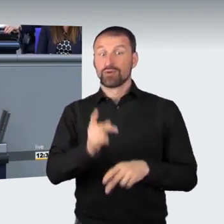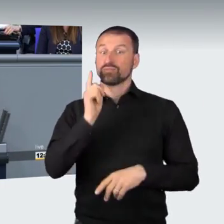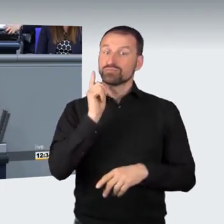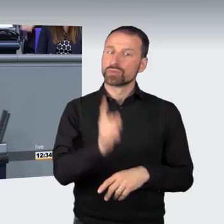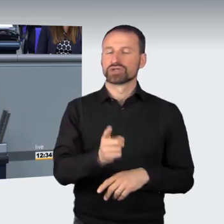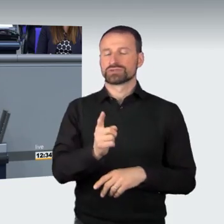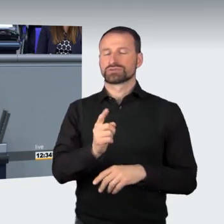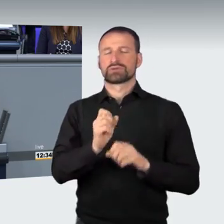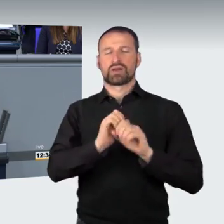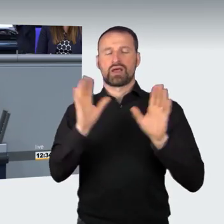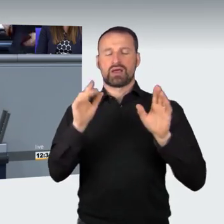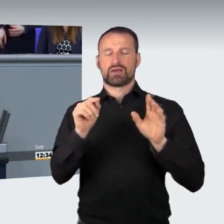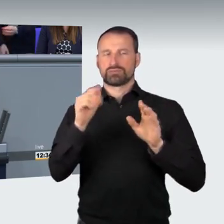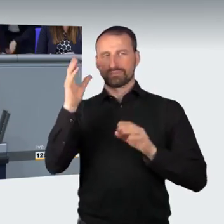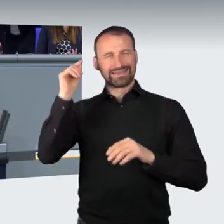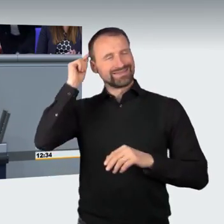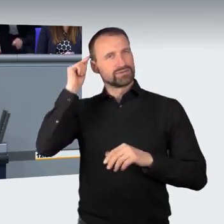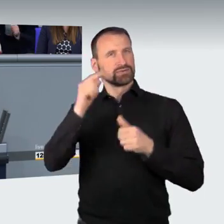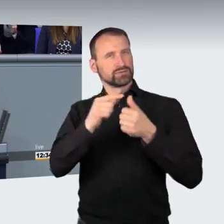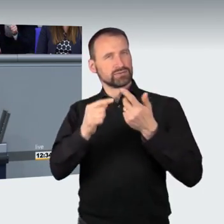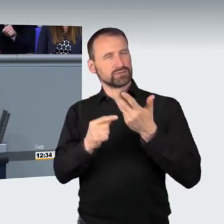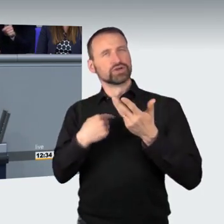Wenn ich aber zum Beispiel lese, was Linke und Grüne